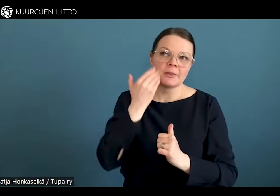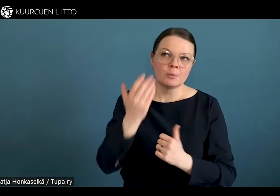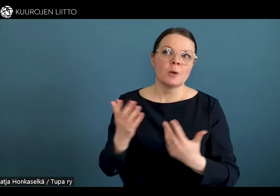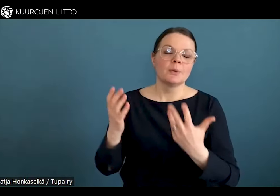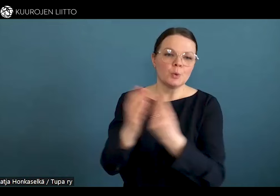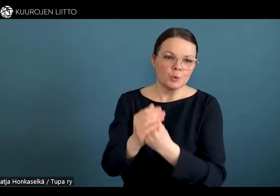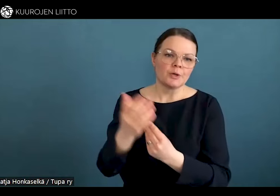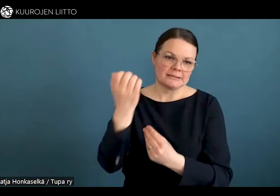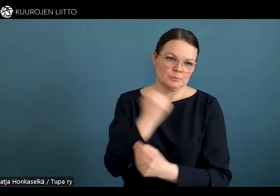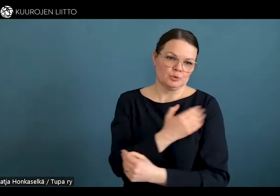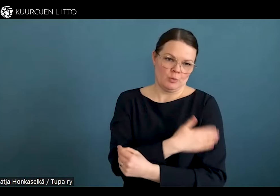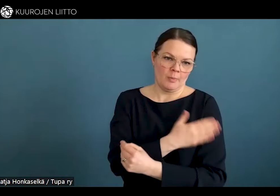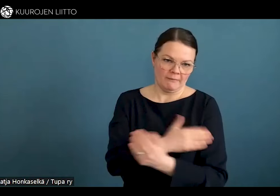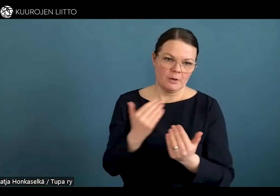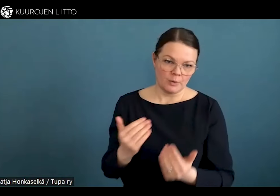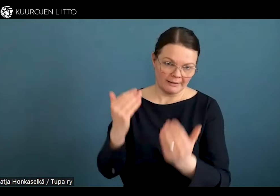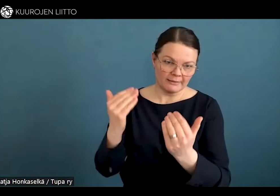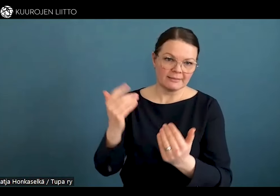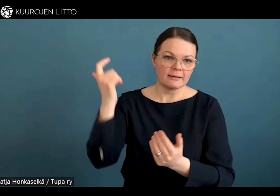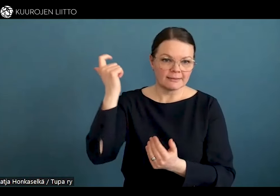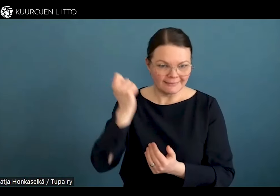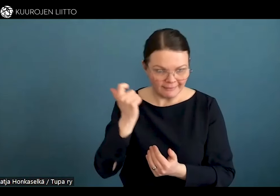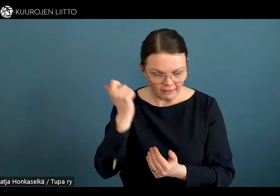että me palveluntuottajat pystymme kehittämään palvelua -